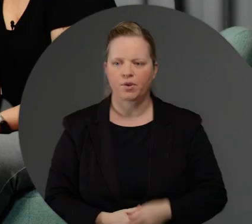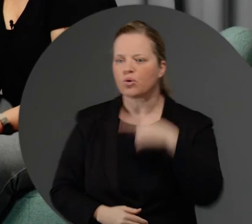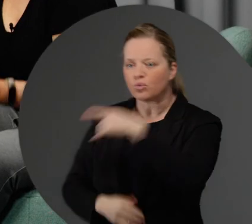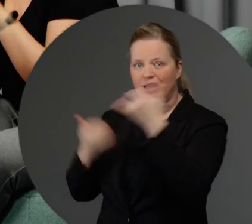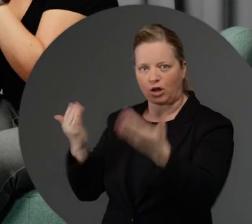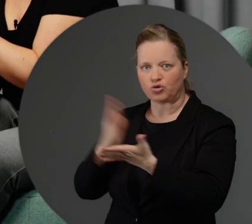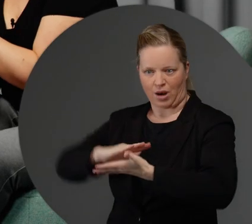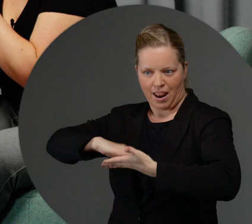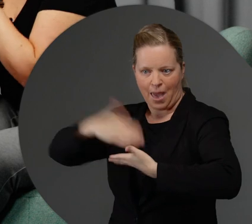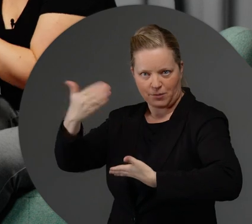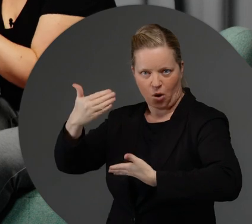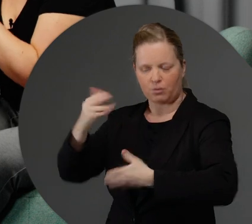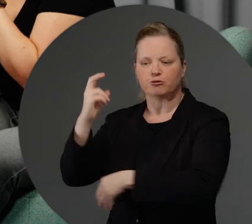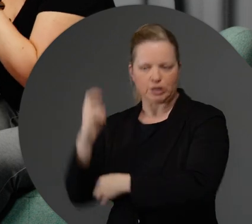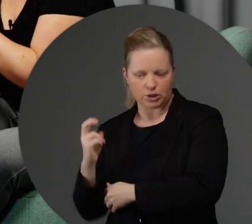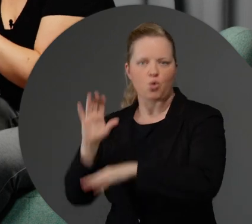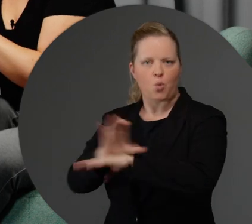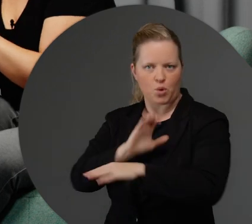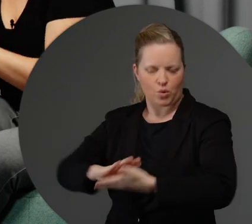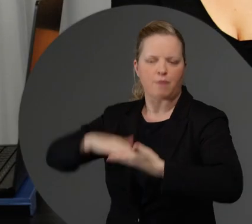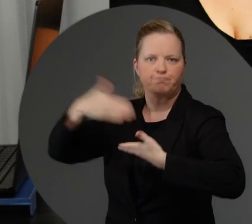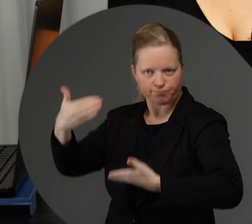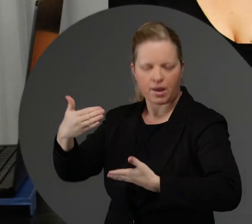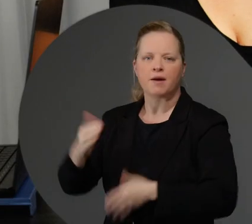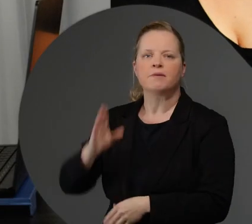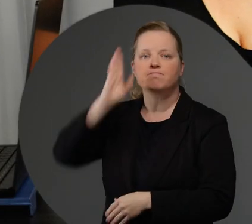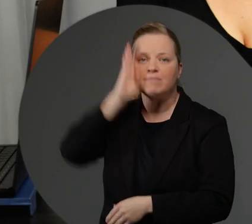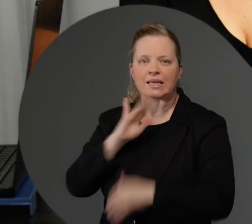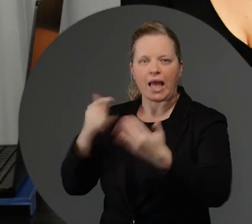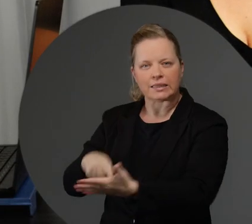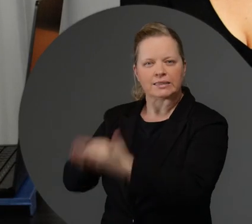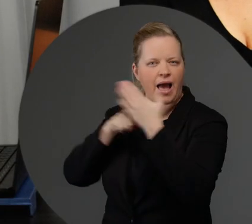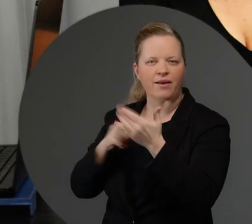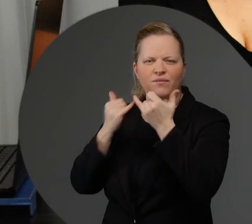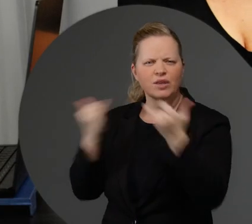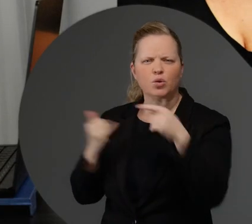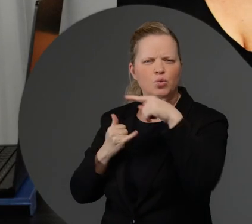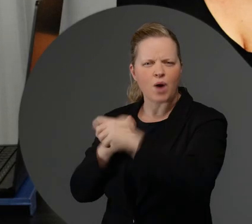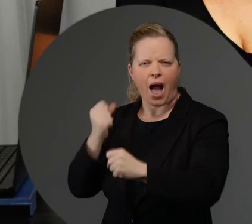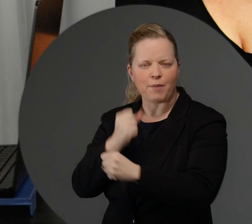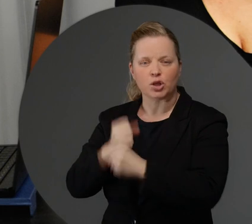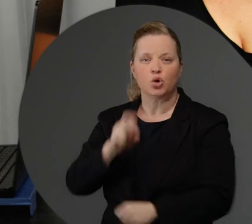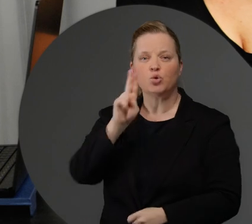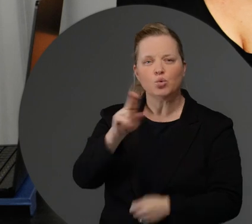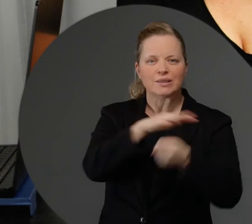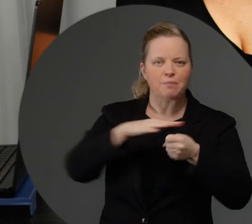Du sitzt jetzt also schon an deinem Laptop mit deinem Computer, kannst du uns jetzt zeigen, wie du mit zum Beispiel u:space oder u:find